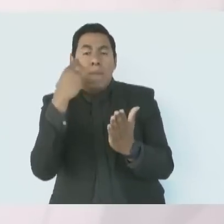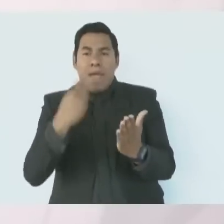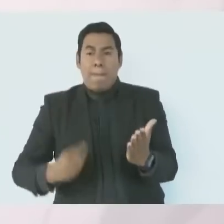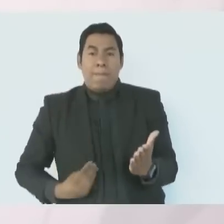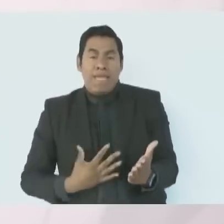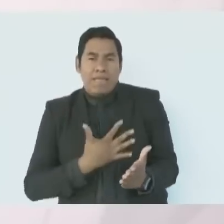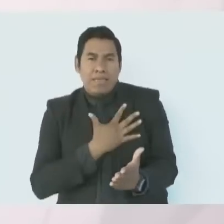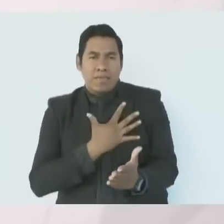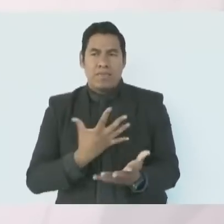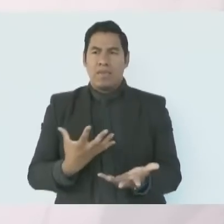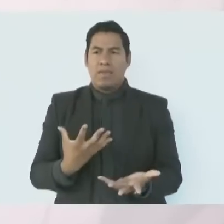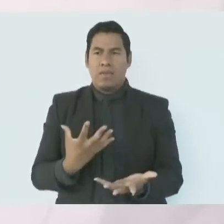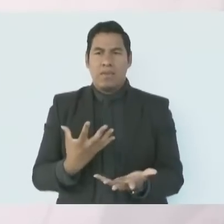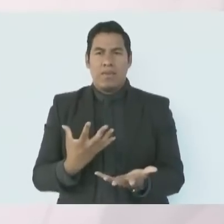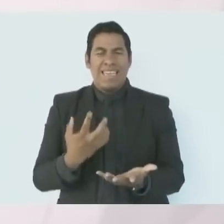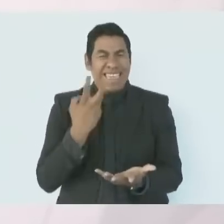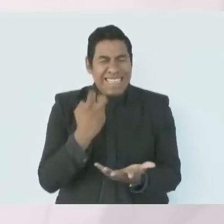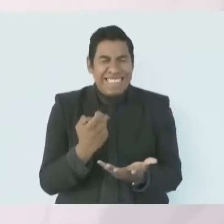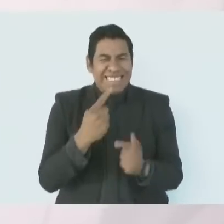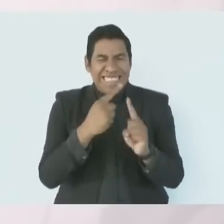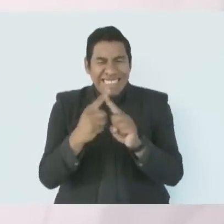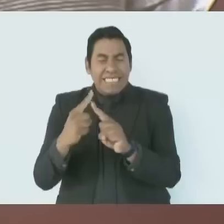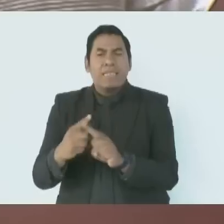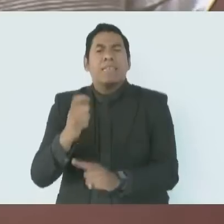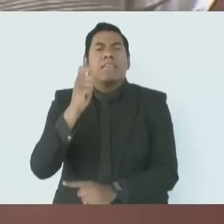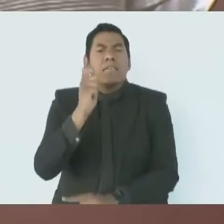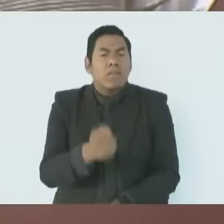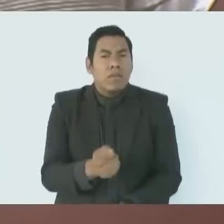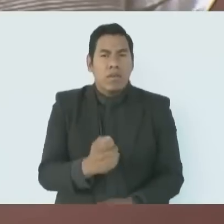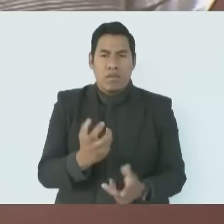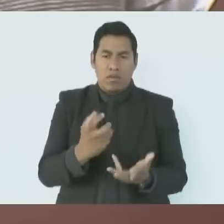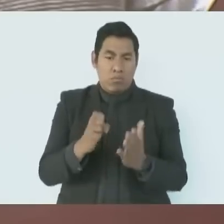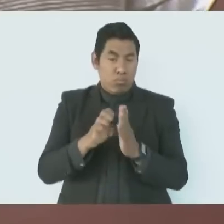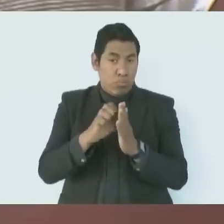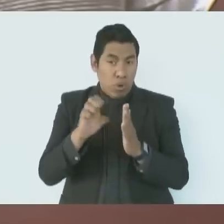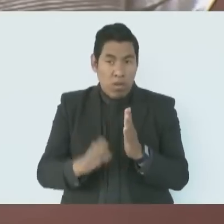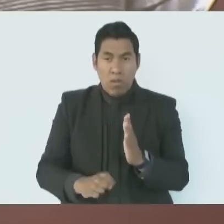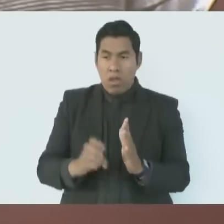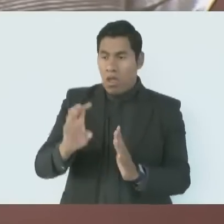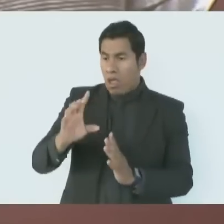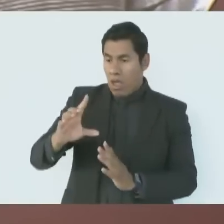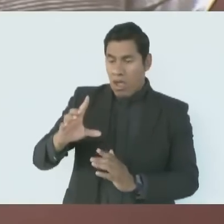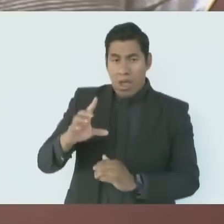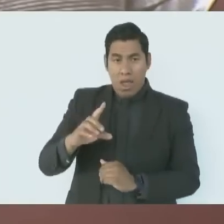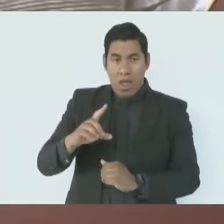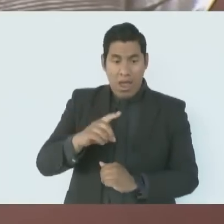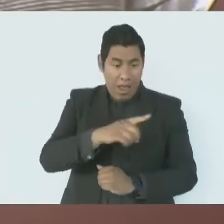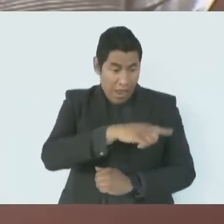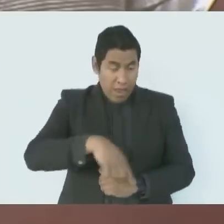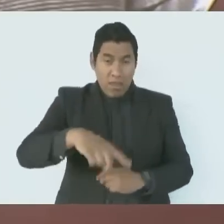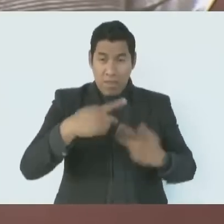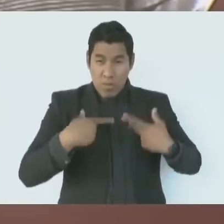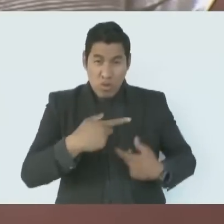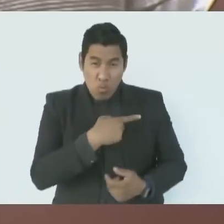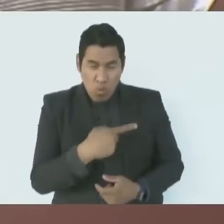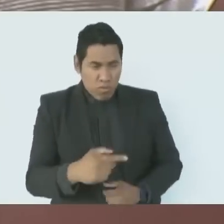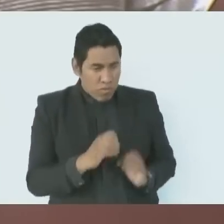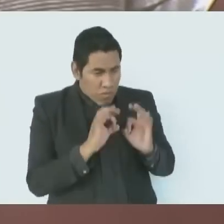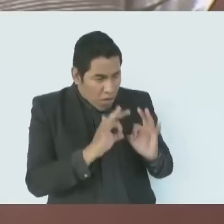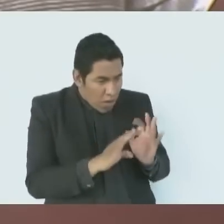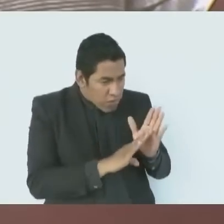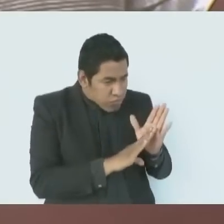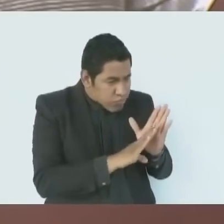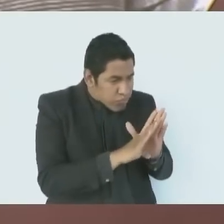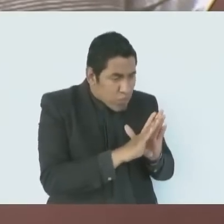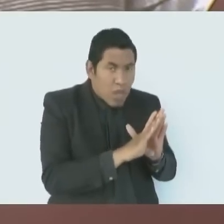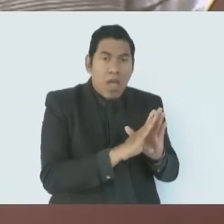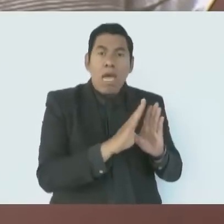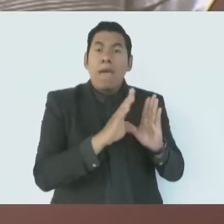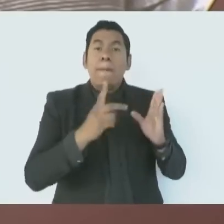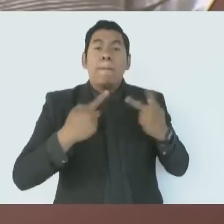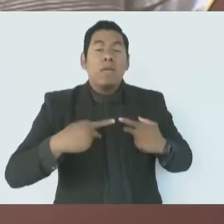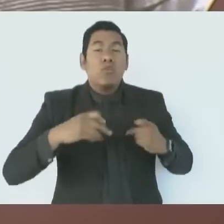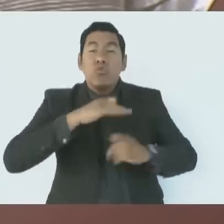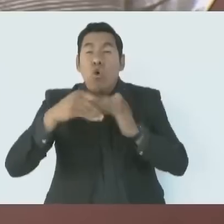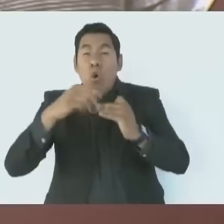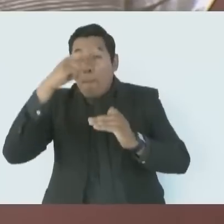se demostró que cuando le va bien o le va mejor Al que menos tiene le va bien a todo el país como los